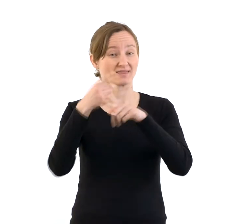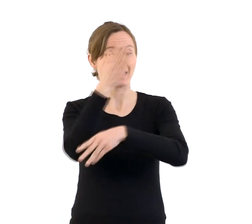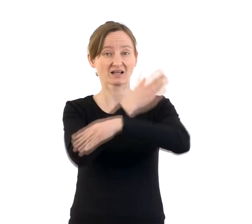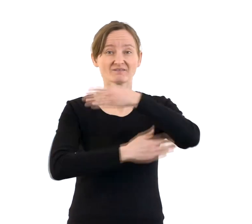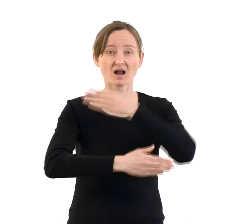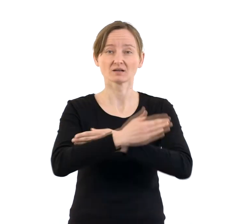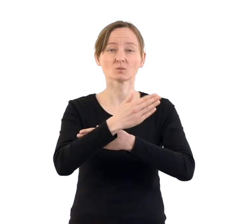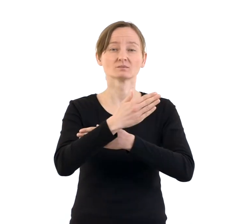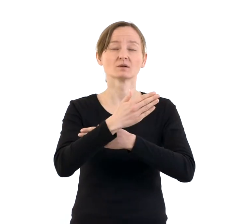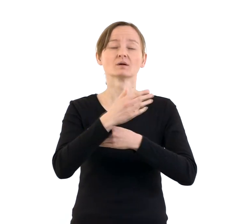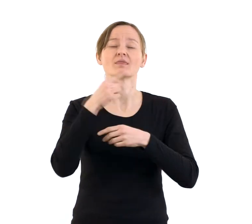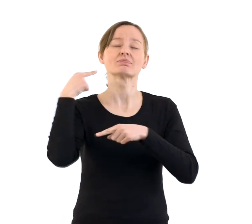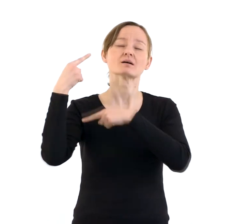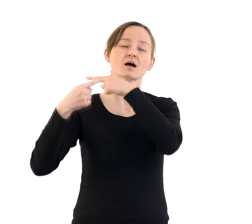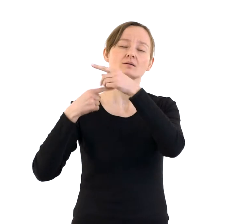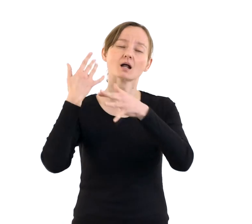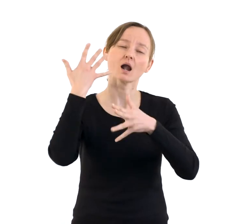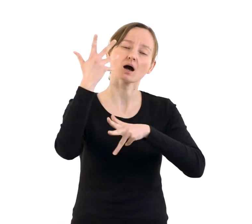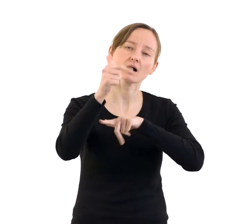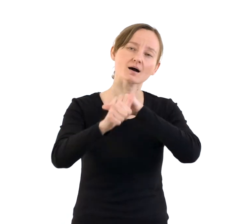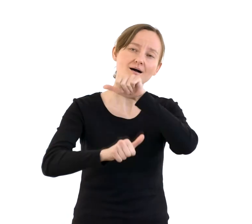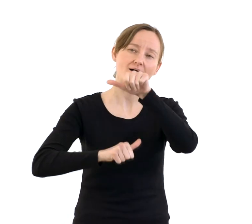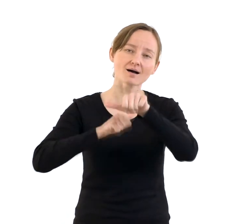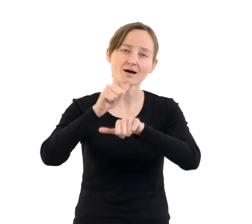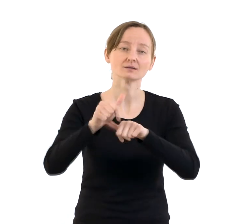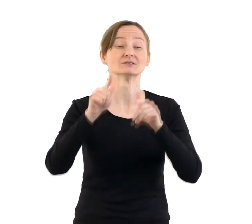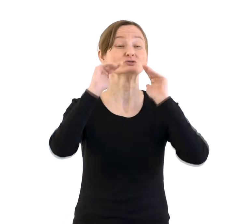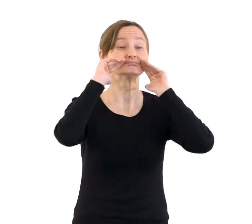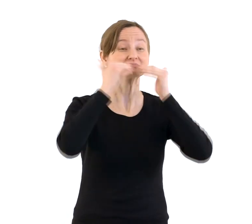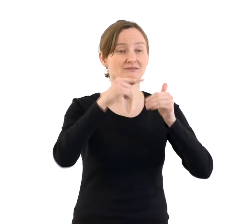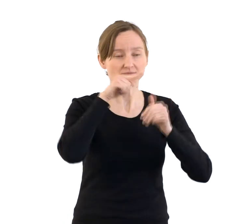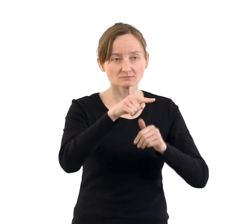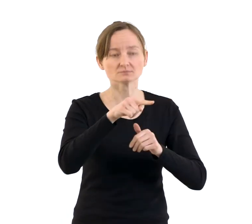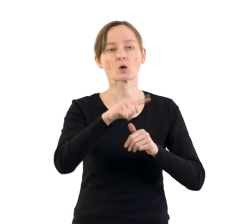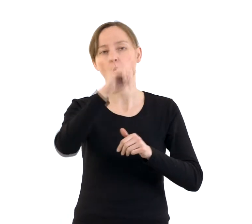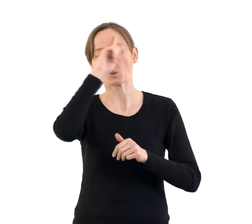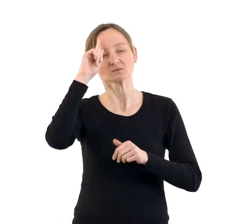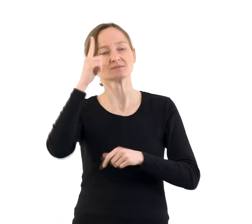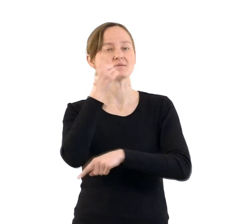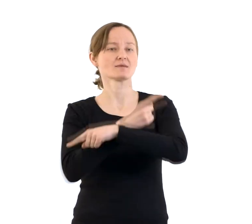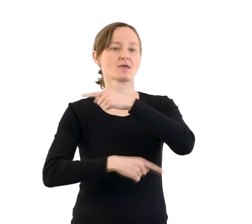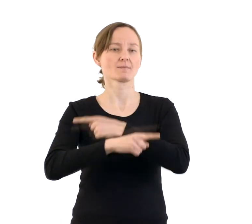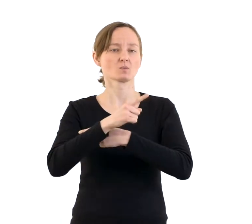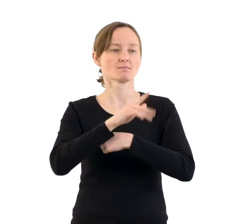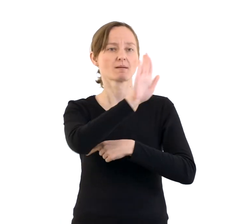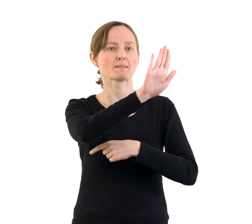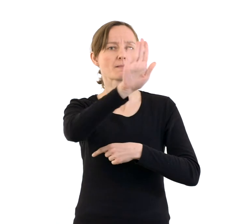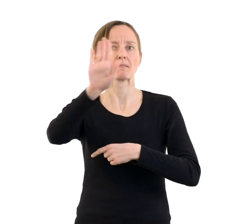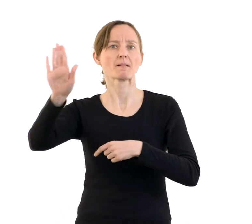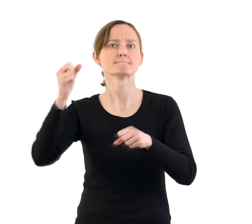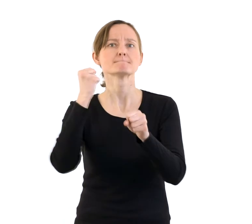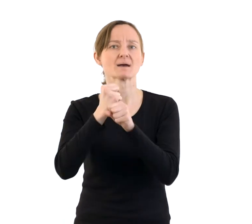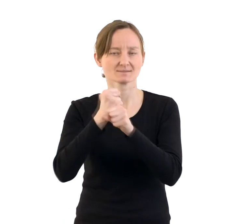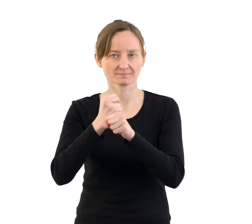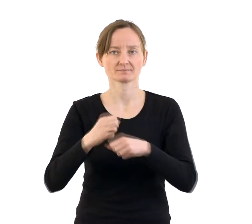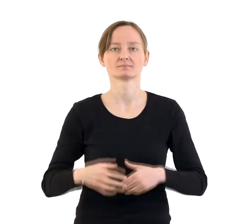Spółdzielnie inwalidów mają wieloletnie tradycje i wysoki wskaźnik zatrudnienia osób niepełnosprawnych.